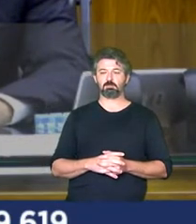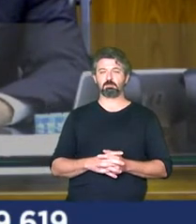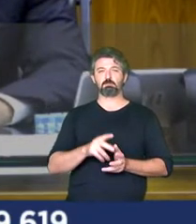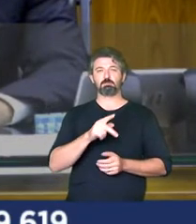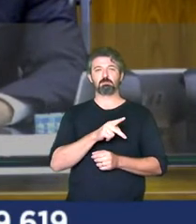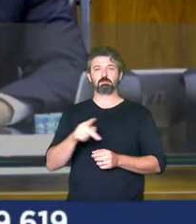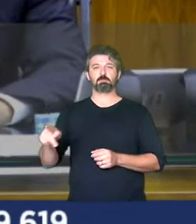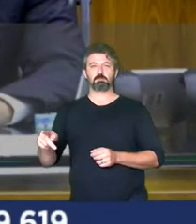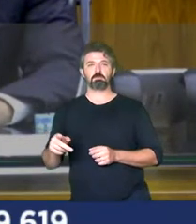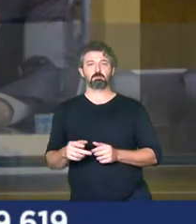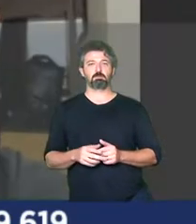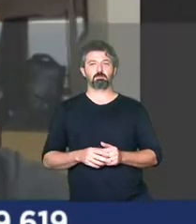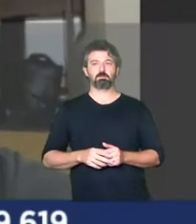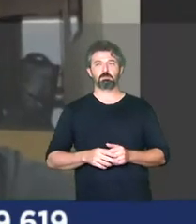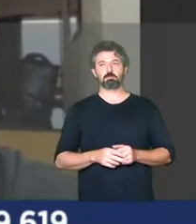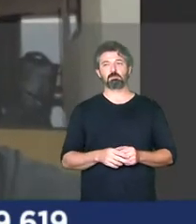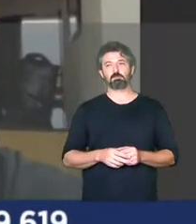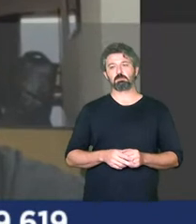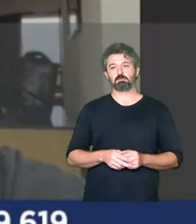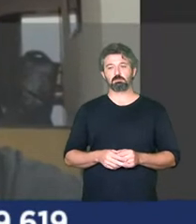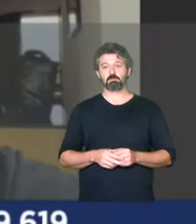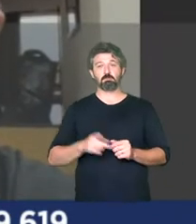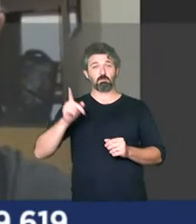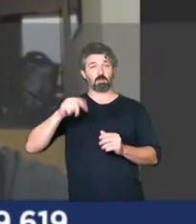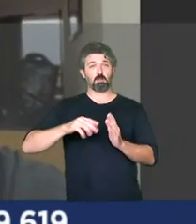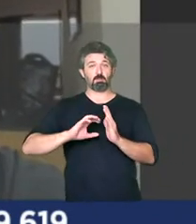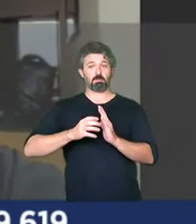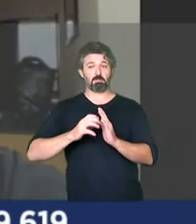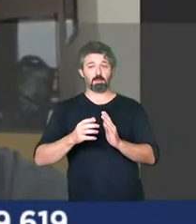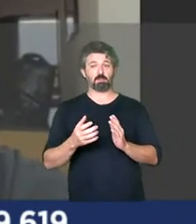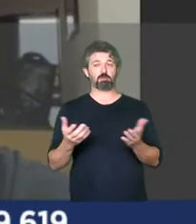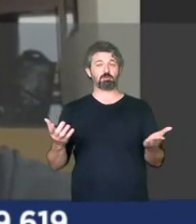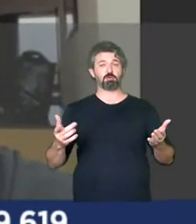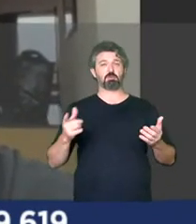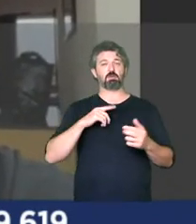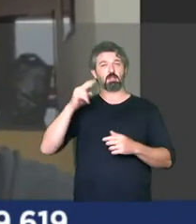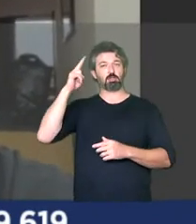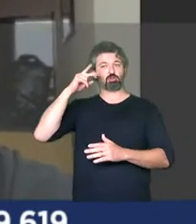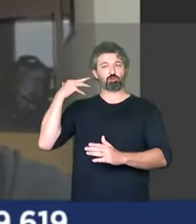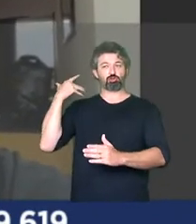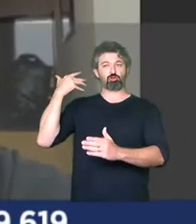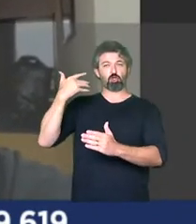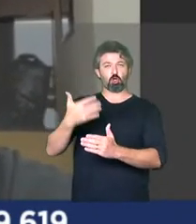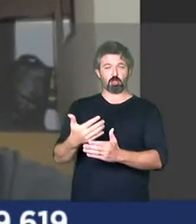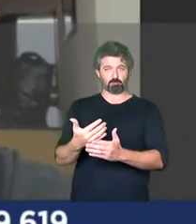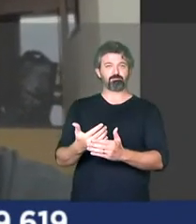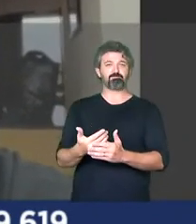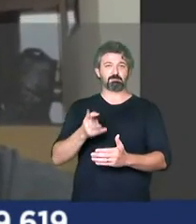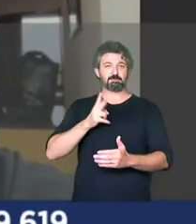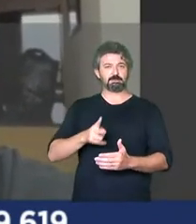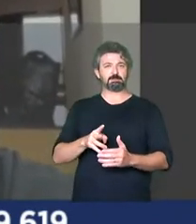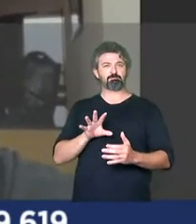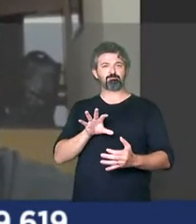PDT. DEPUTADO HENRIQUE. -- [DEPUTADO]: PRESIDENTE, É... O PDT... É UM PARTIDO QUE TEM A SUA HISTÓRIA SEMPRE MUITO LIGADA